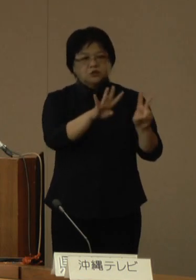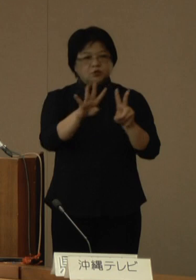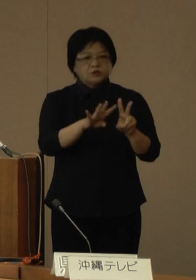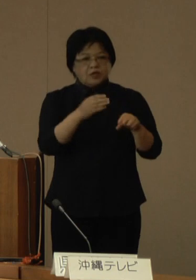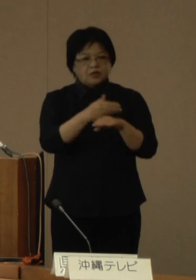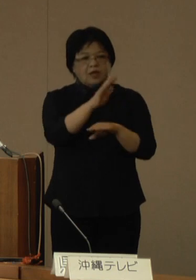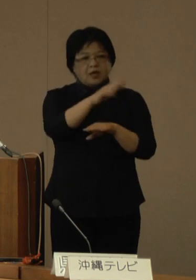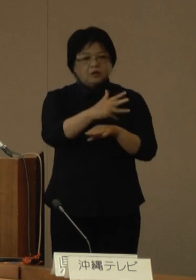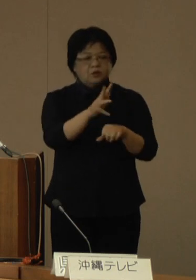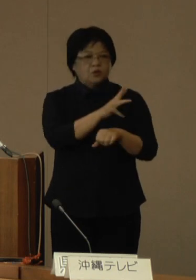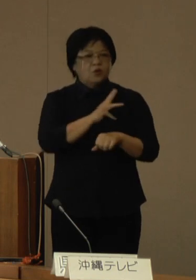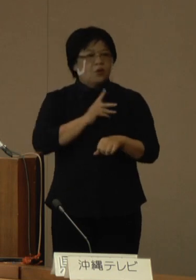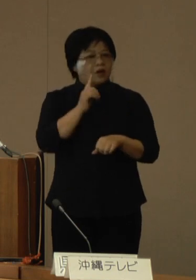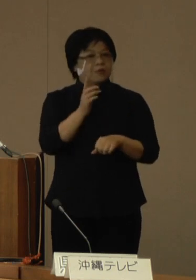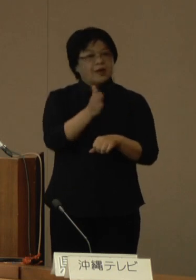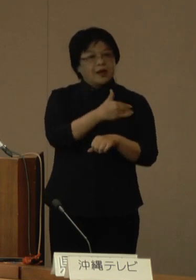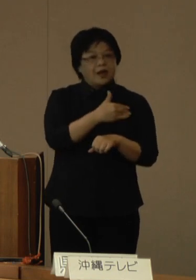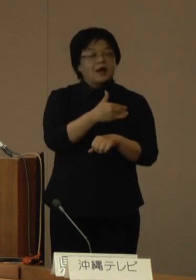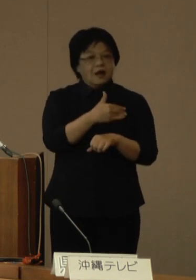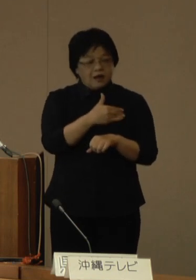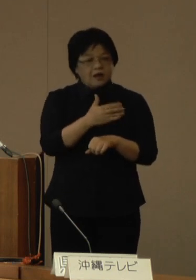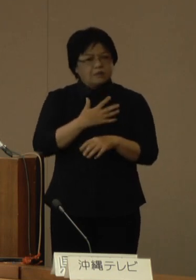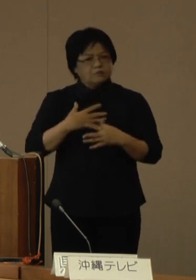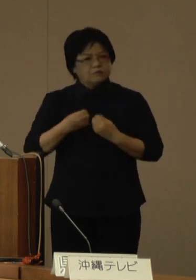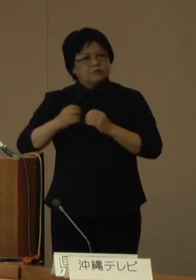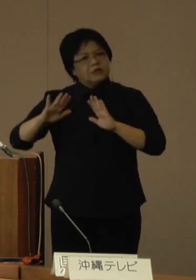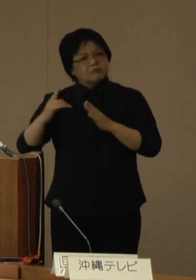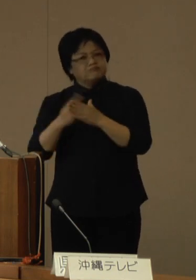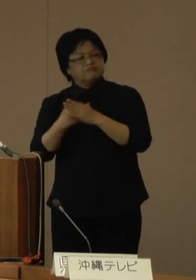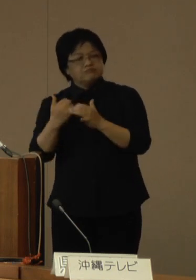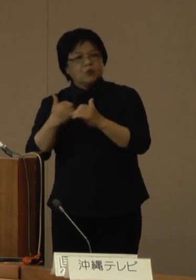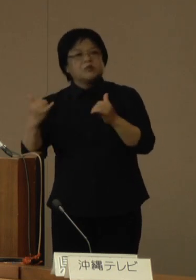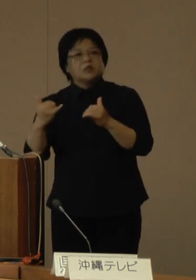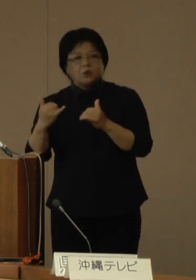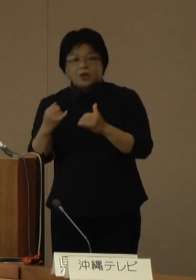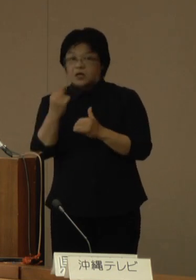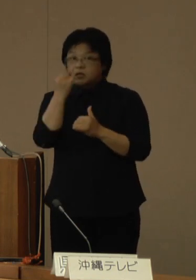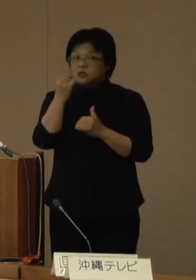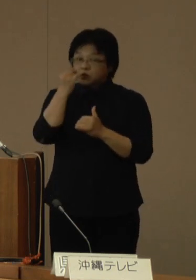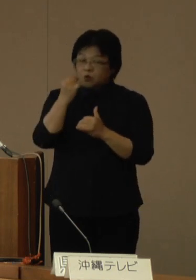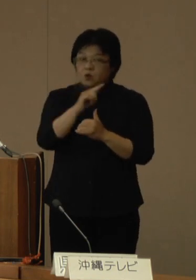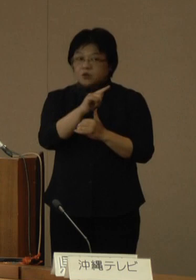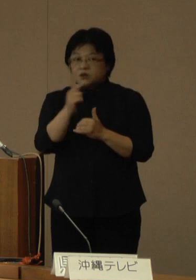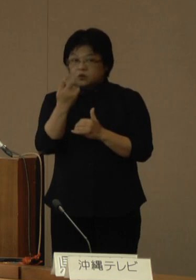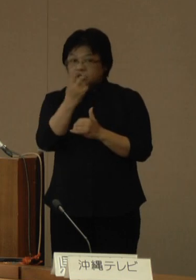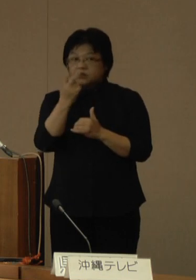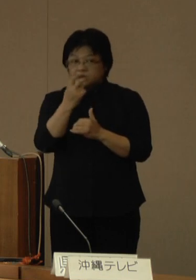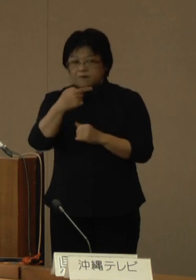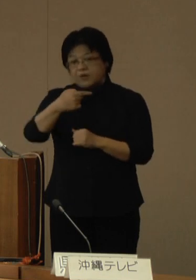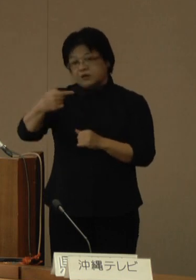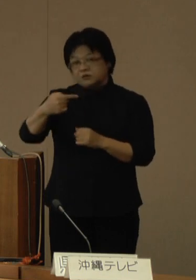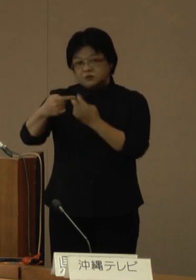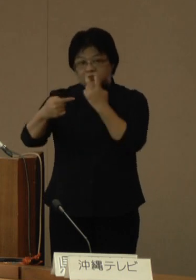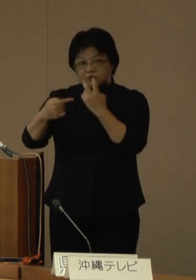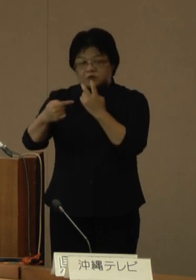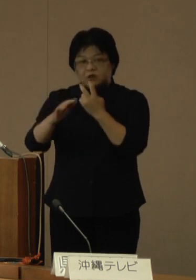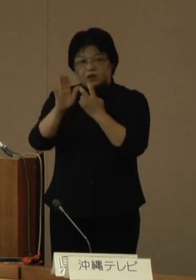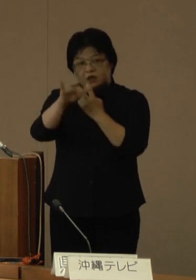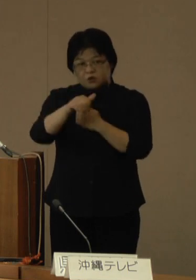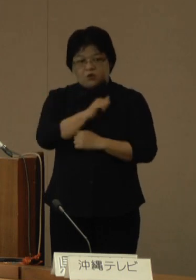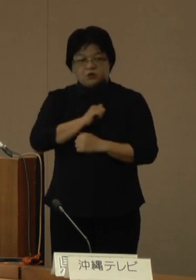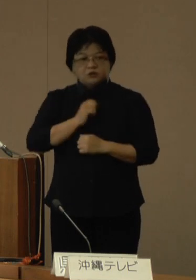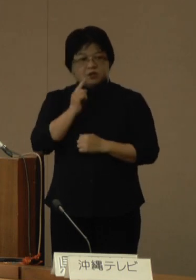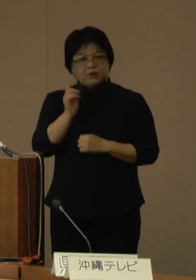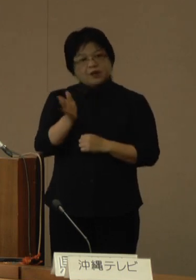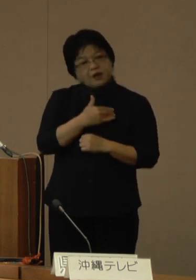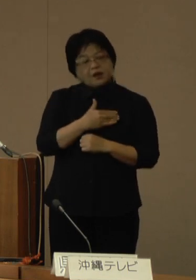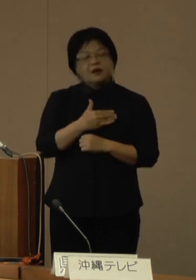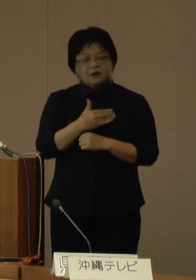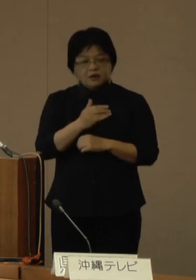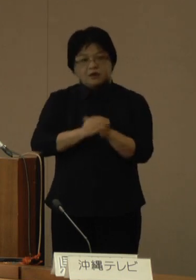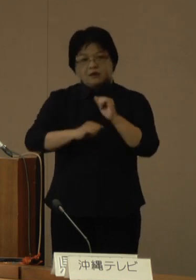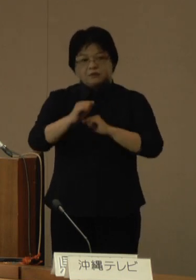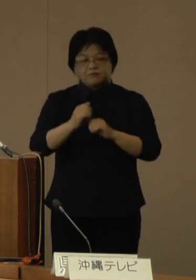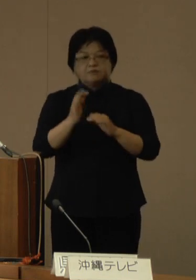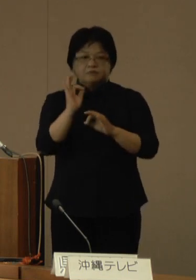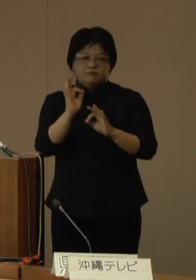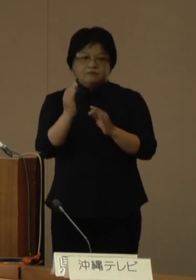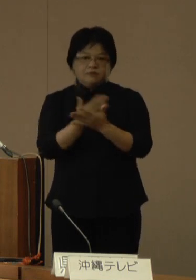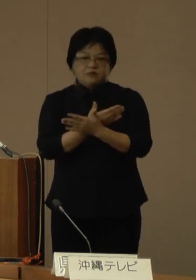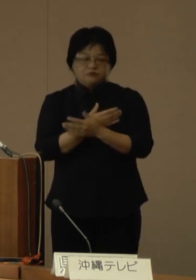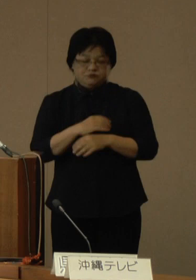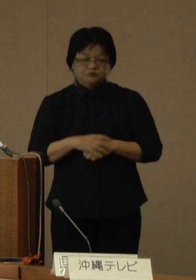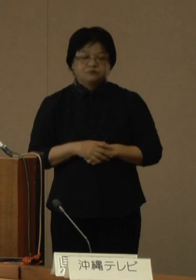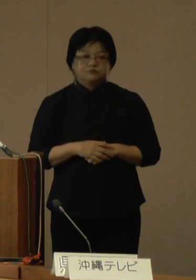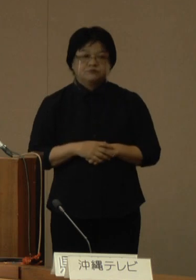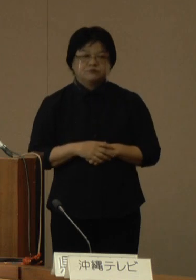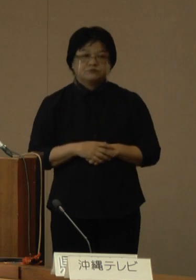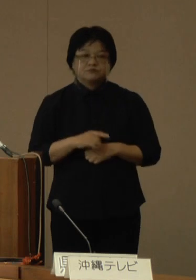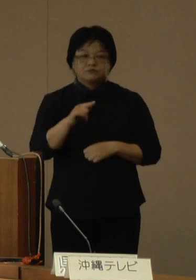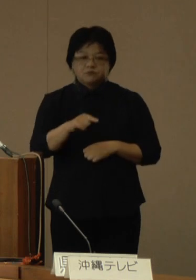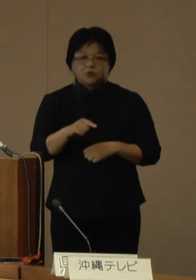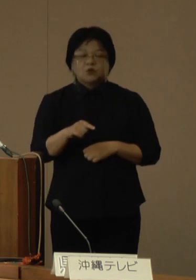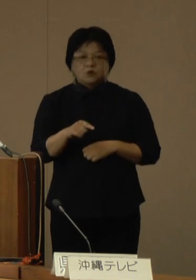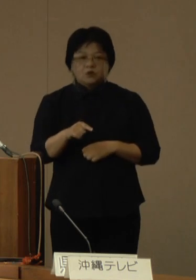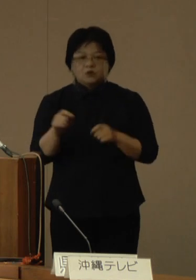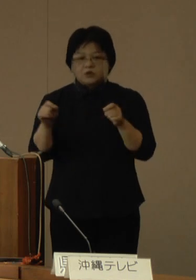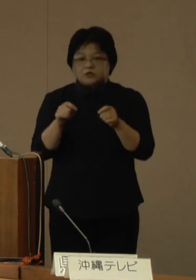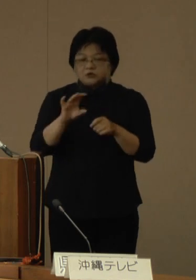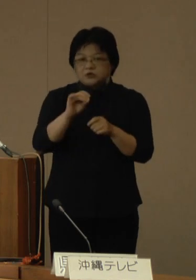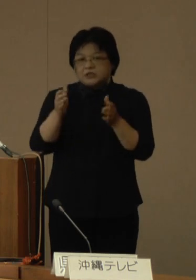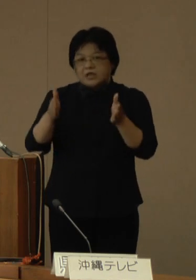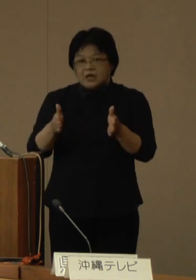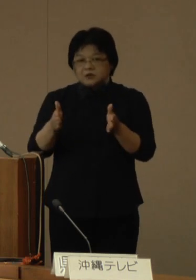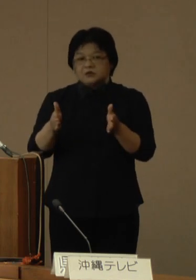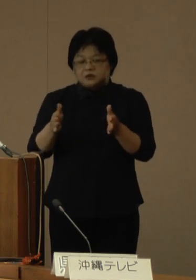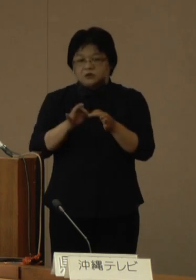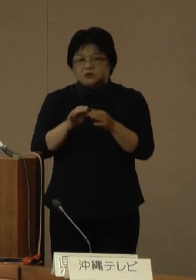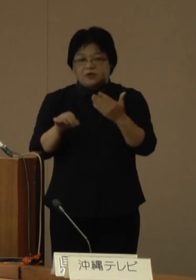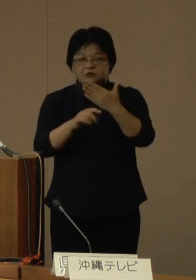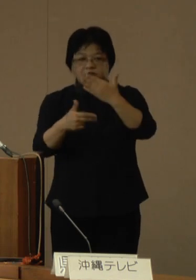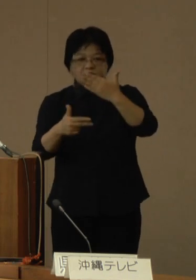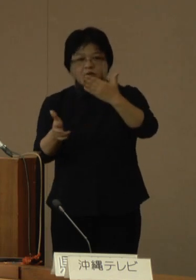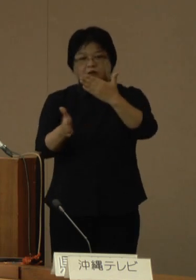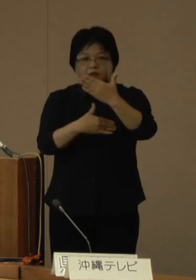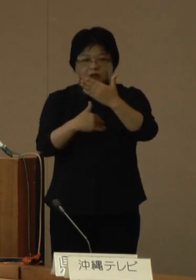また、症状の無い方は5日目の抗原定性検査キット検査で陰性を確認した場合は、5日目から解除可能となり、短縮については、すでに9月7日から適用されています